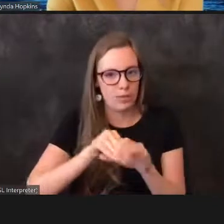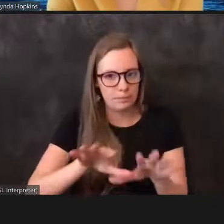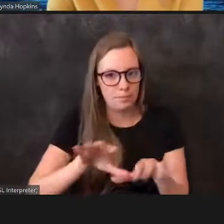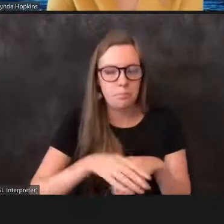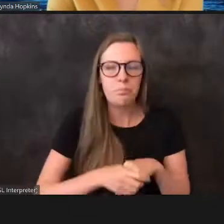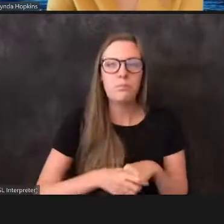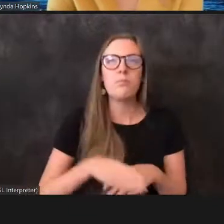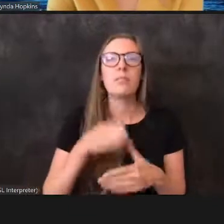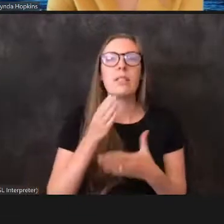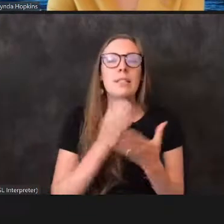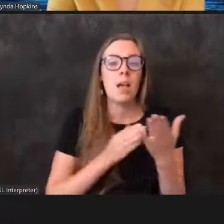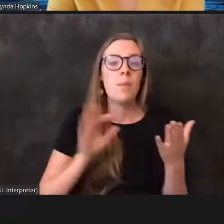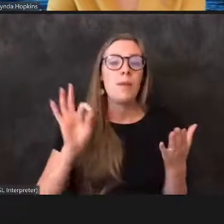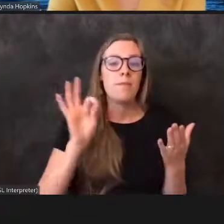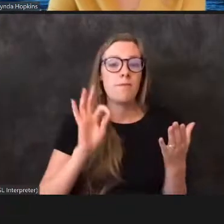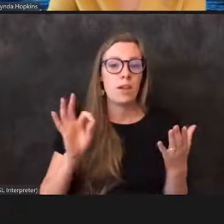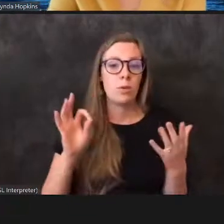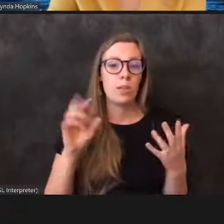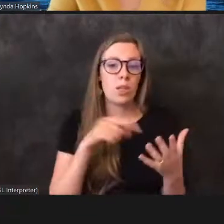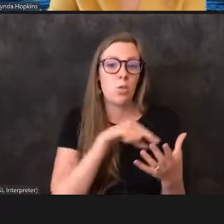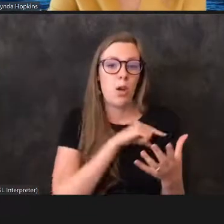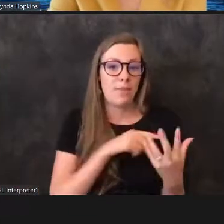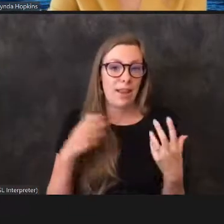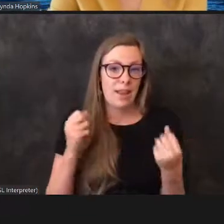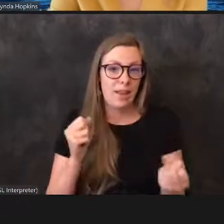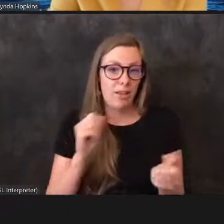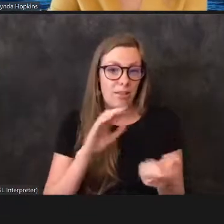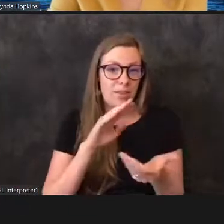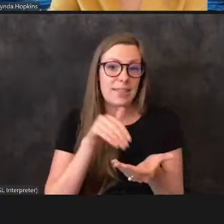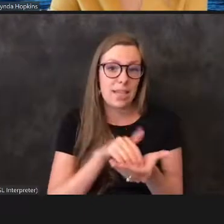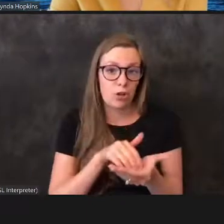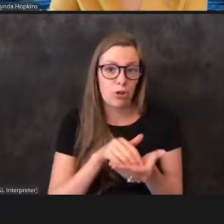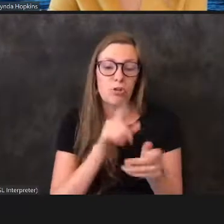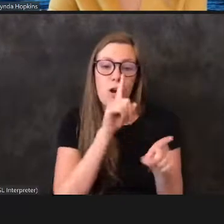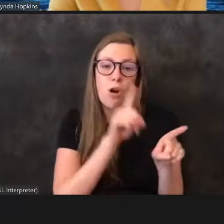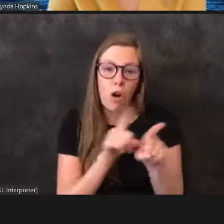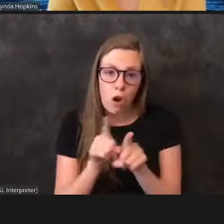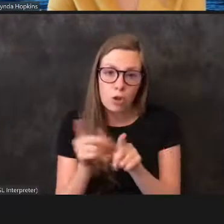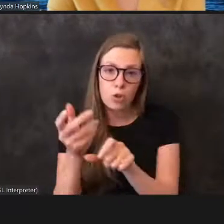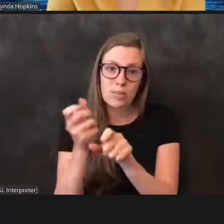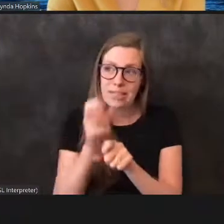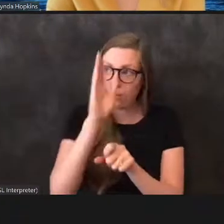algunos algunos centros calificados del gobierno federal recibieran su propia